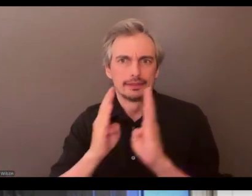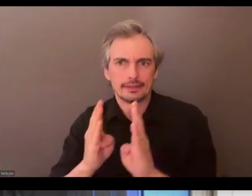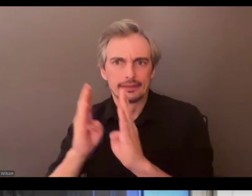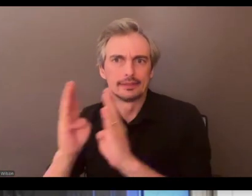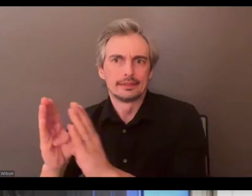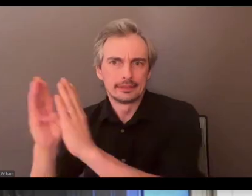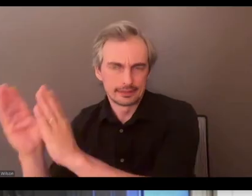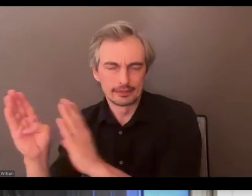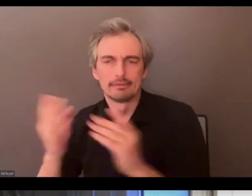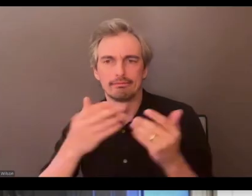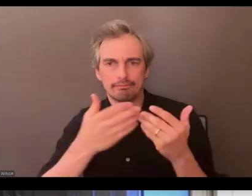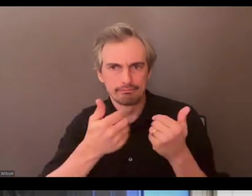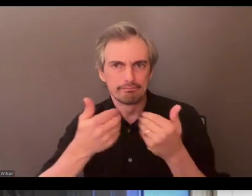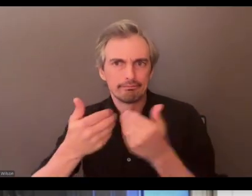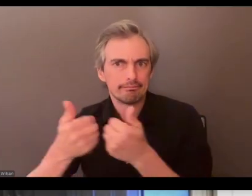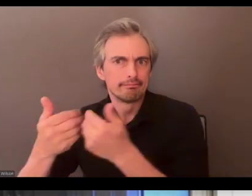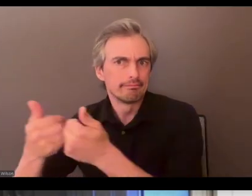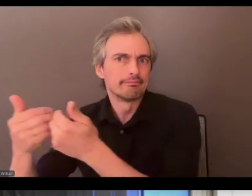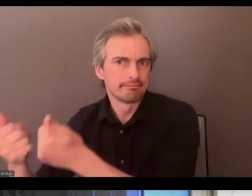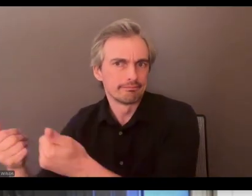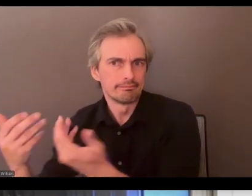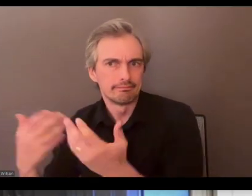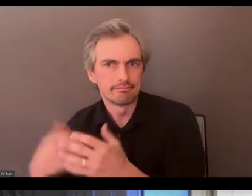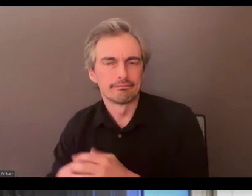では次に、フォントと可読性について進みましょう。